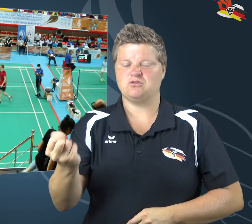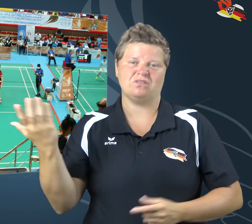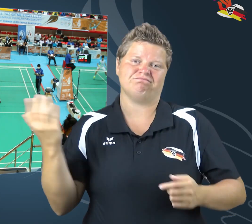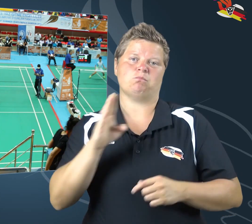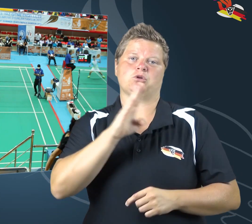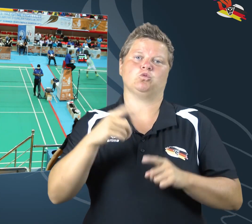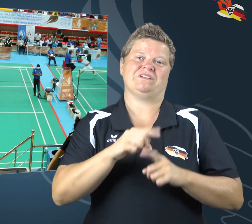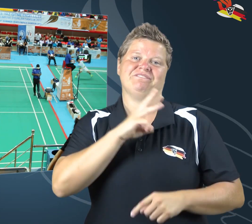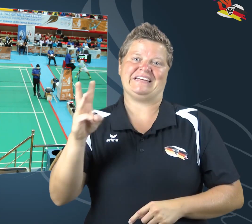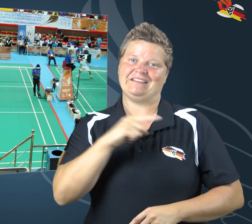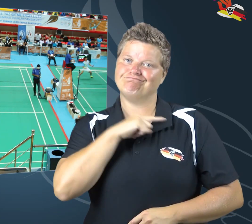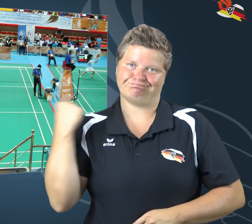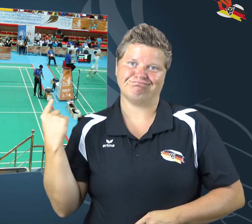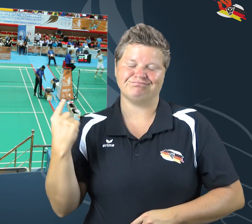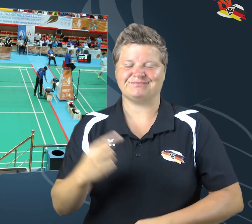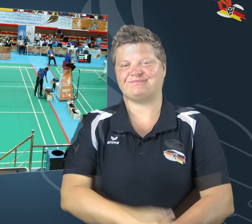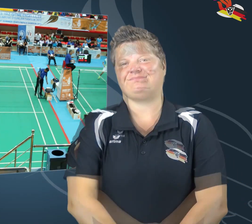und verloren nach einem guten Start das Spiel mit 2:0.